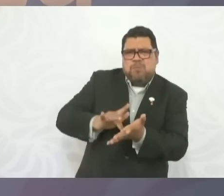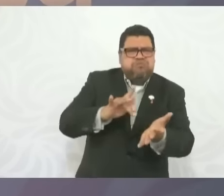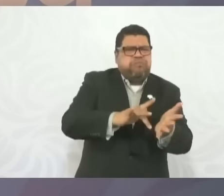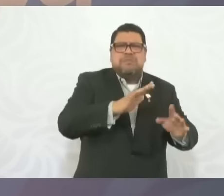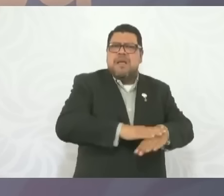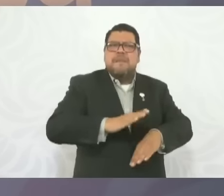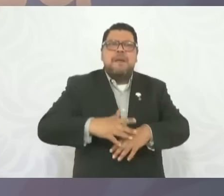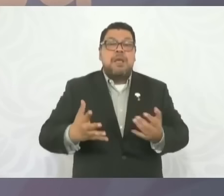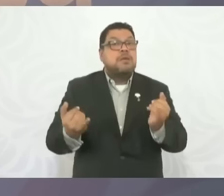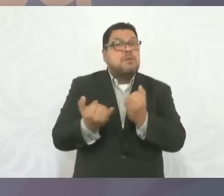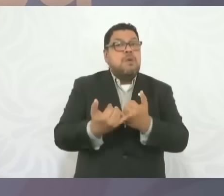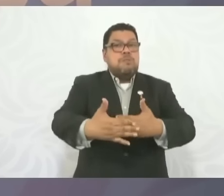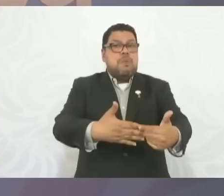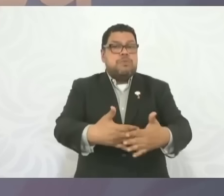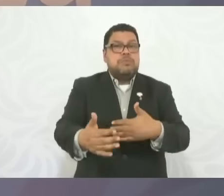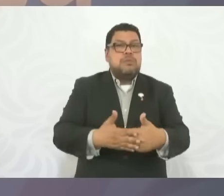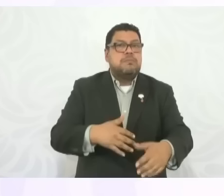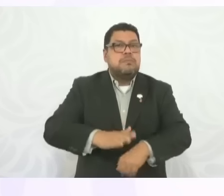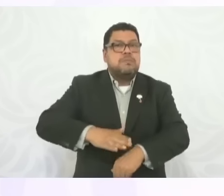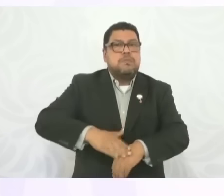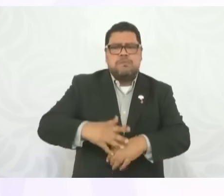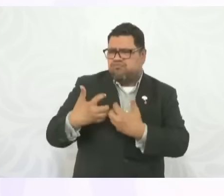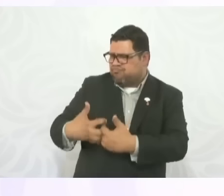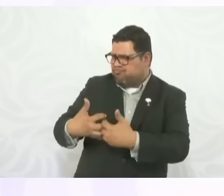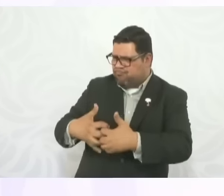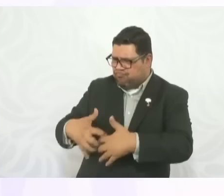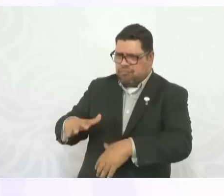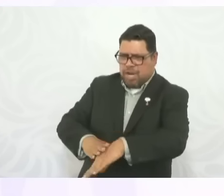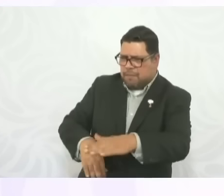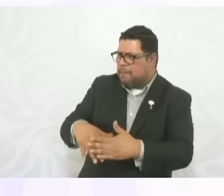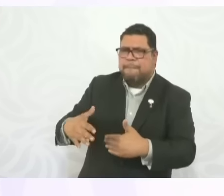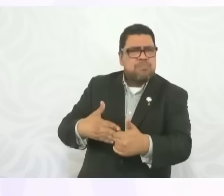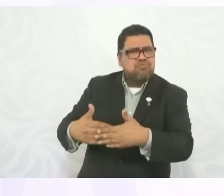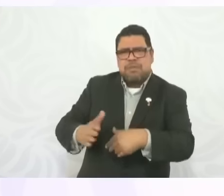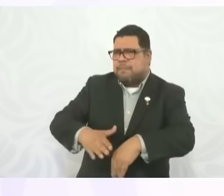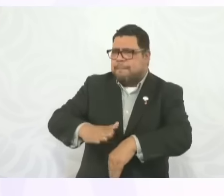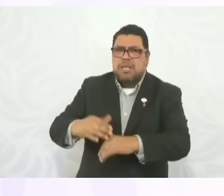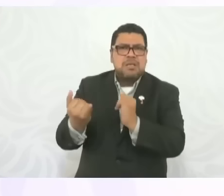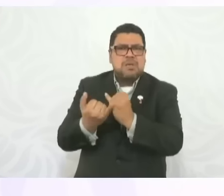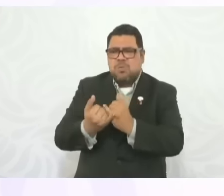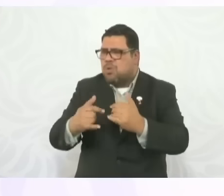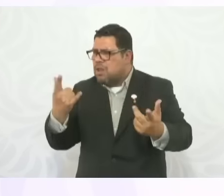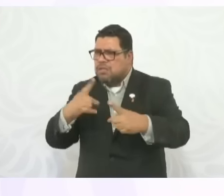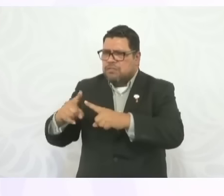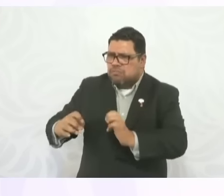modernización del sistema nacional de refinación y la recuperación de instalaciones estratégicas,